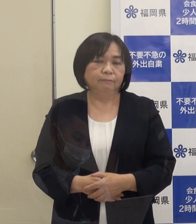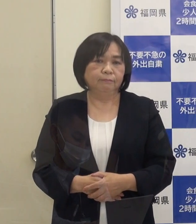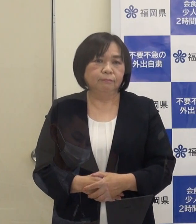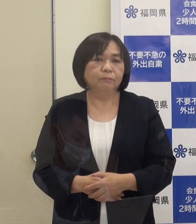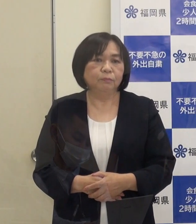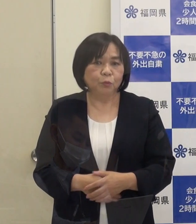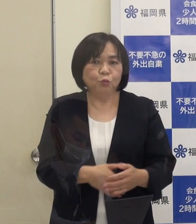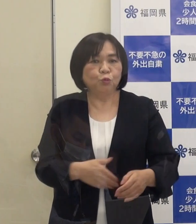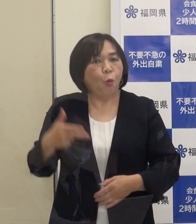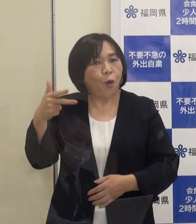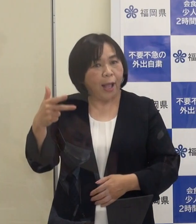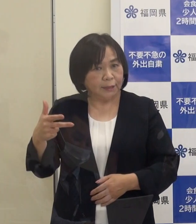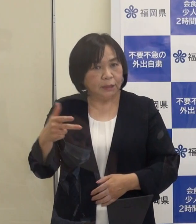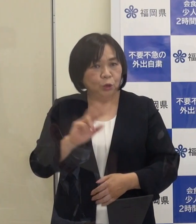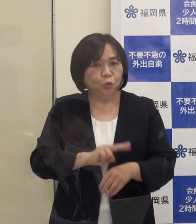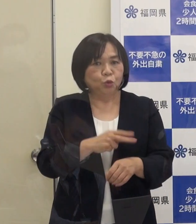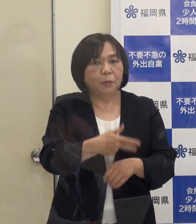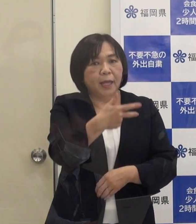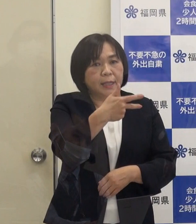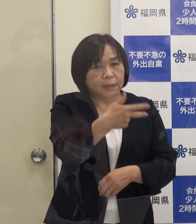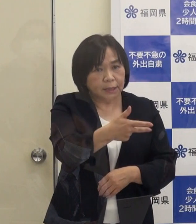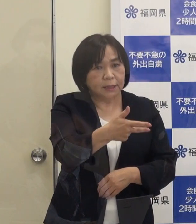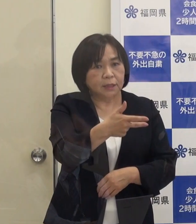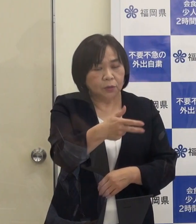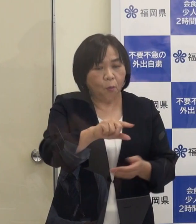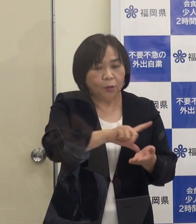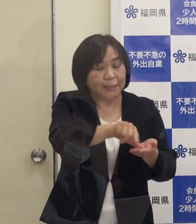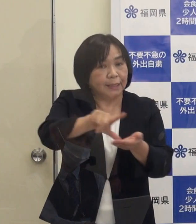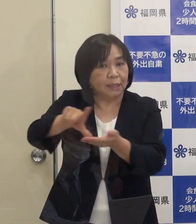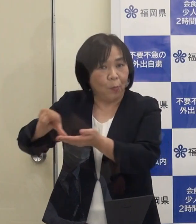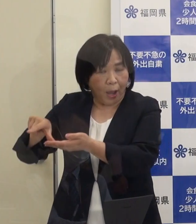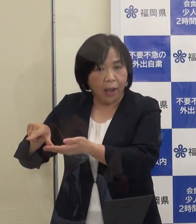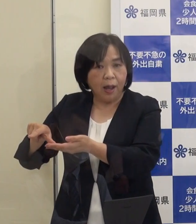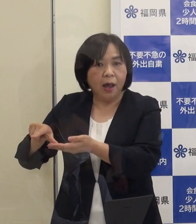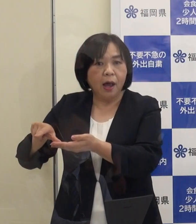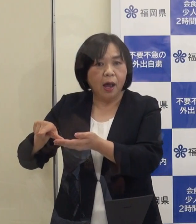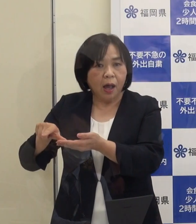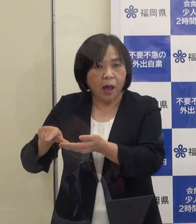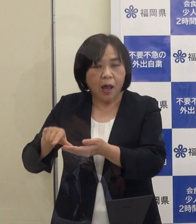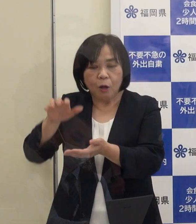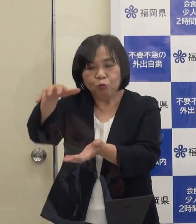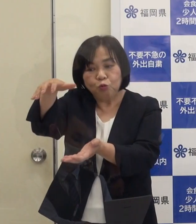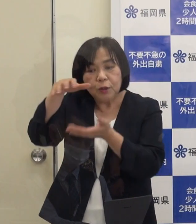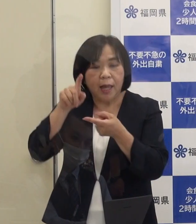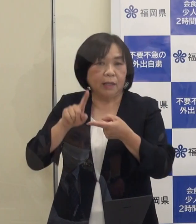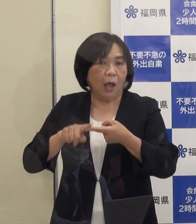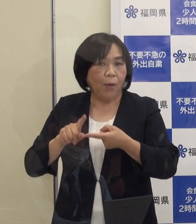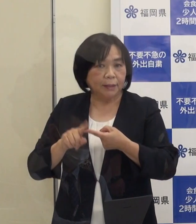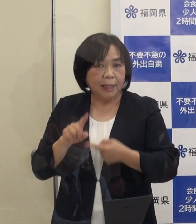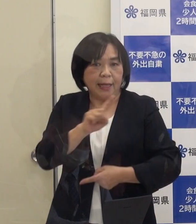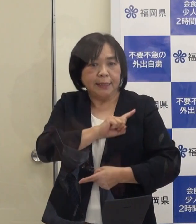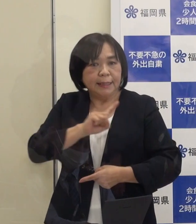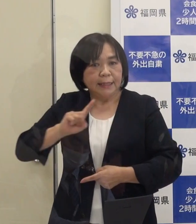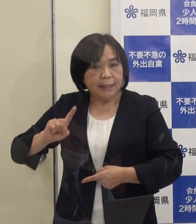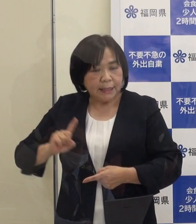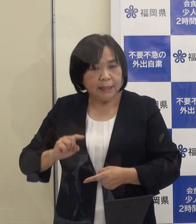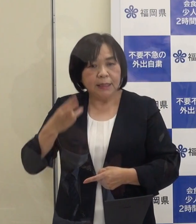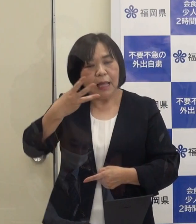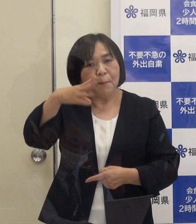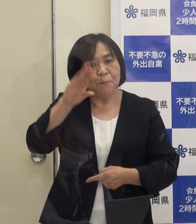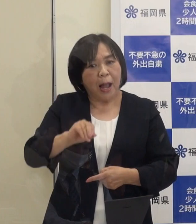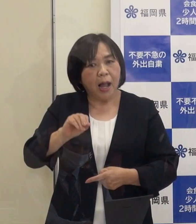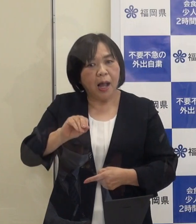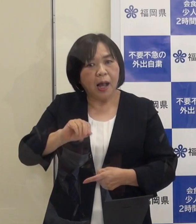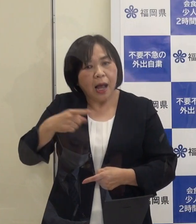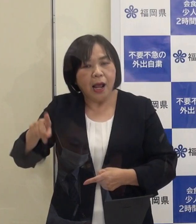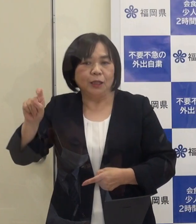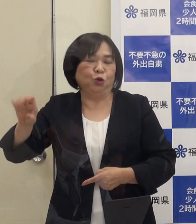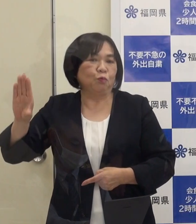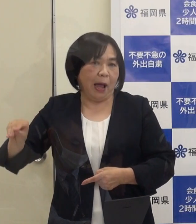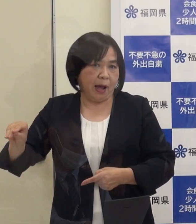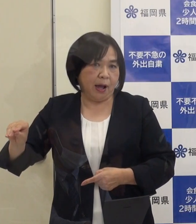福岡市 久留米市の区域については 売上高に応じ１日あたり３万円から１０万円